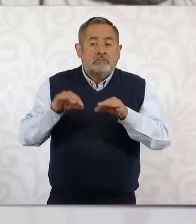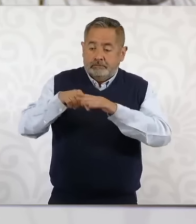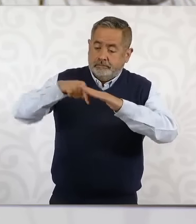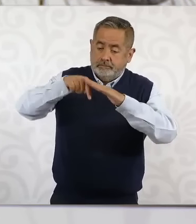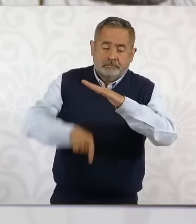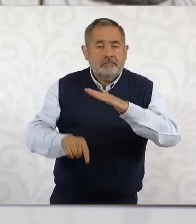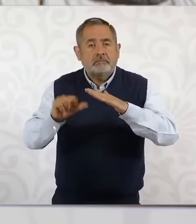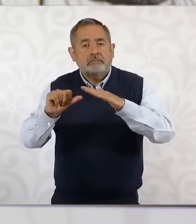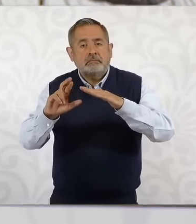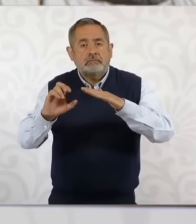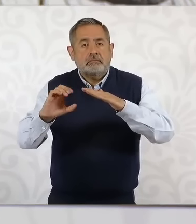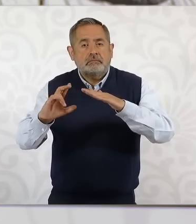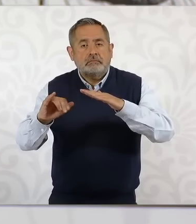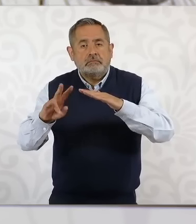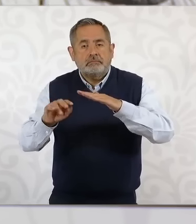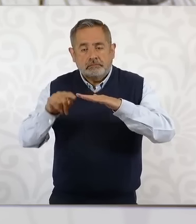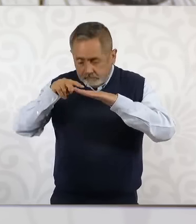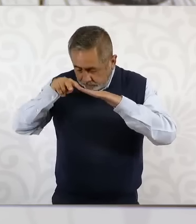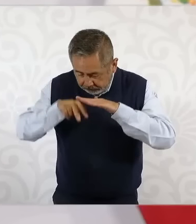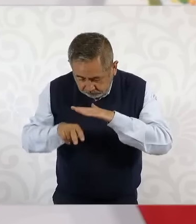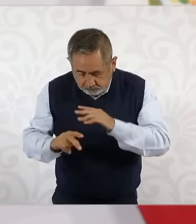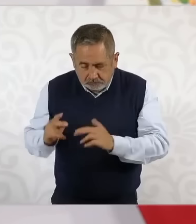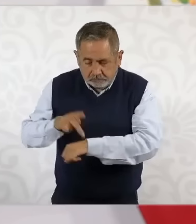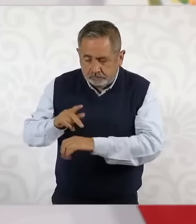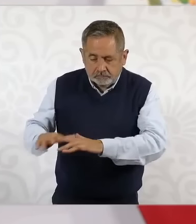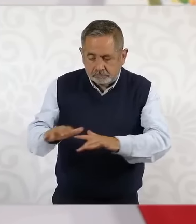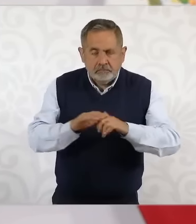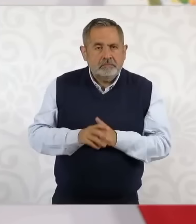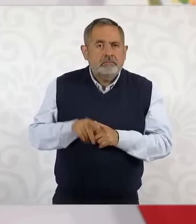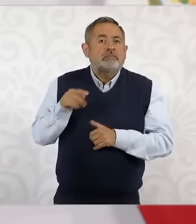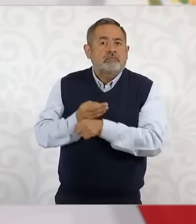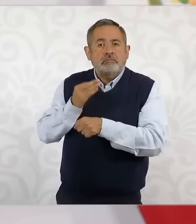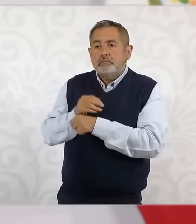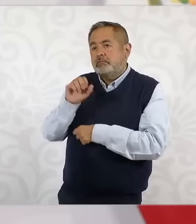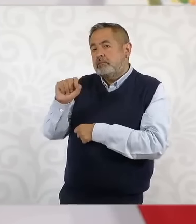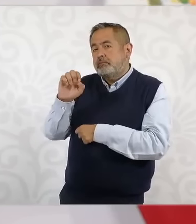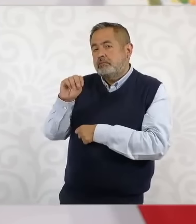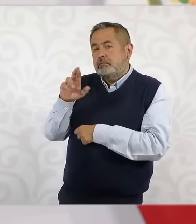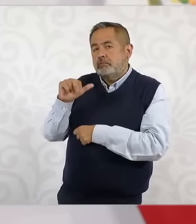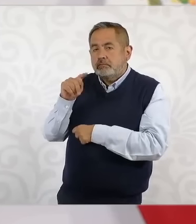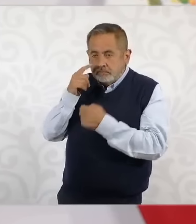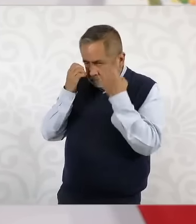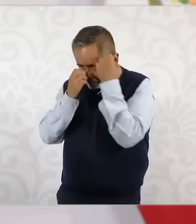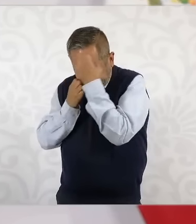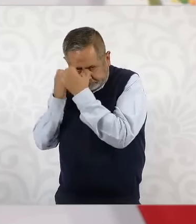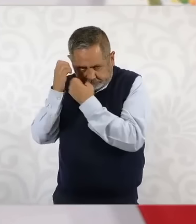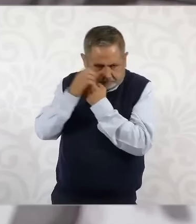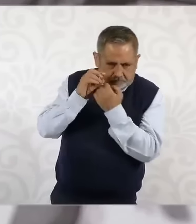muy muy importante. Eh, Semarnat está haciendo un análisis muy detallado, pero les adelanto